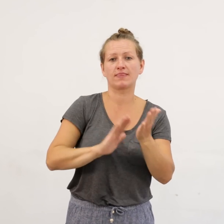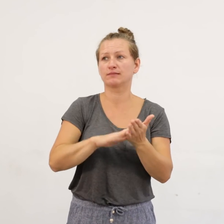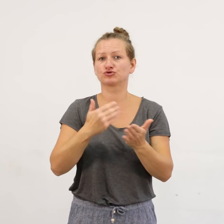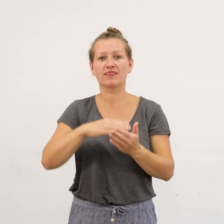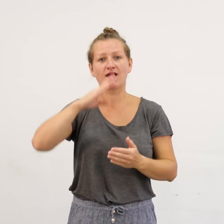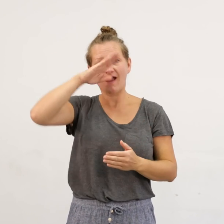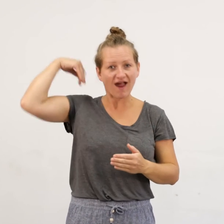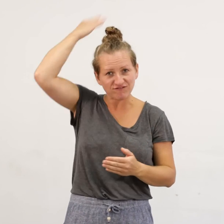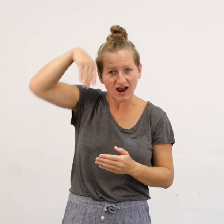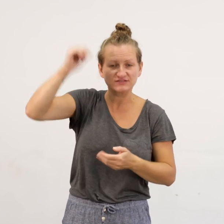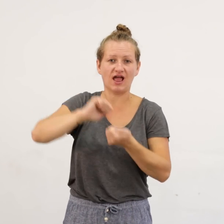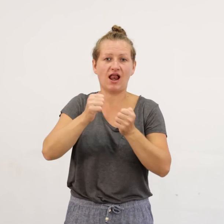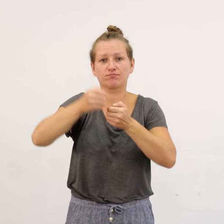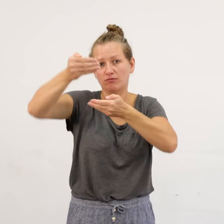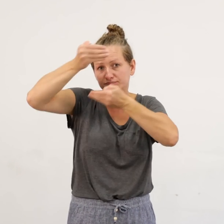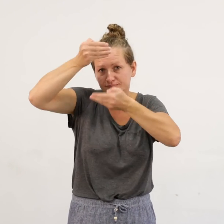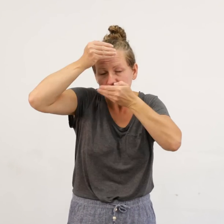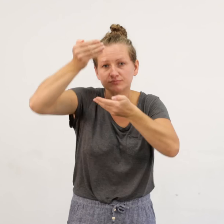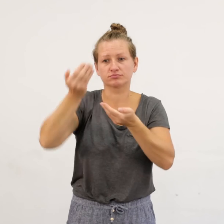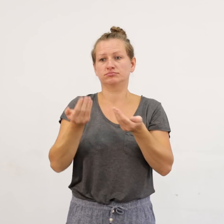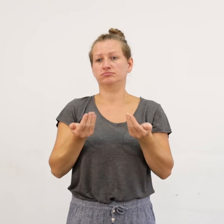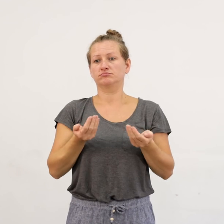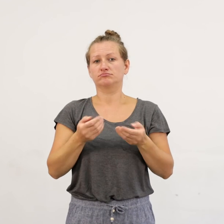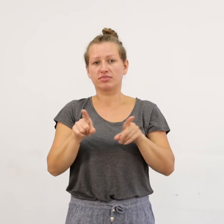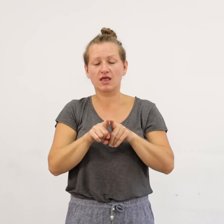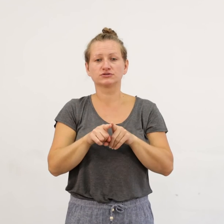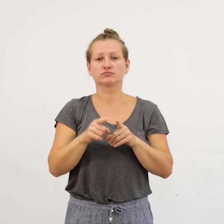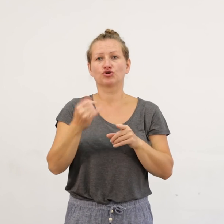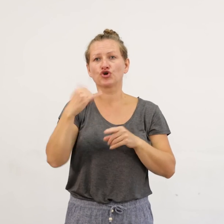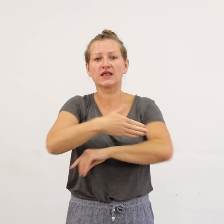zagranicznych misji, w krajach pustynnych.